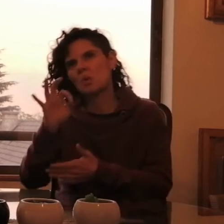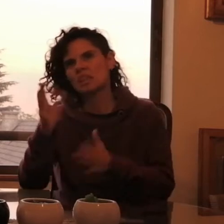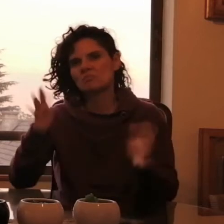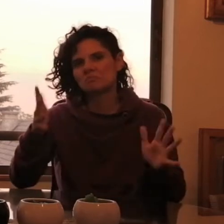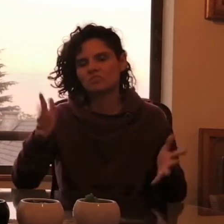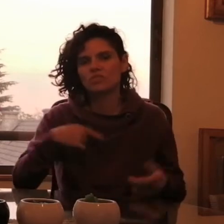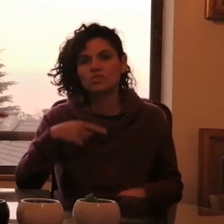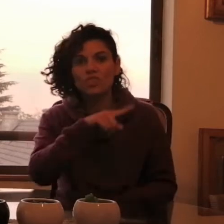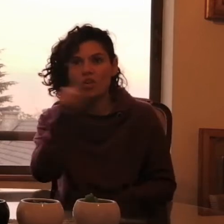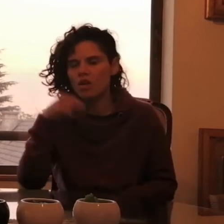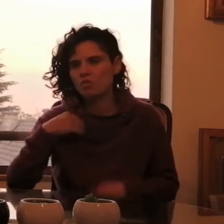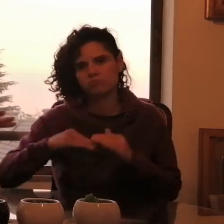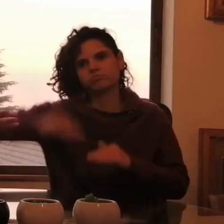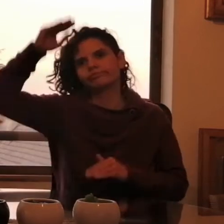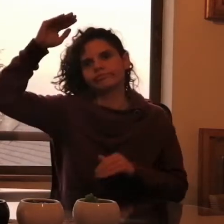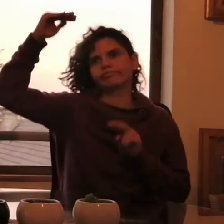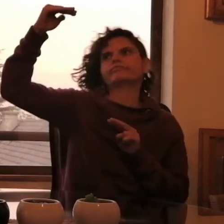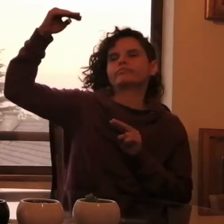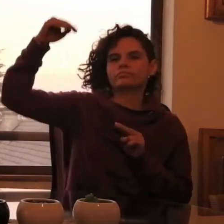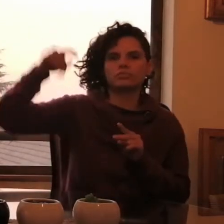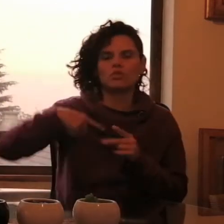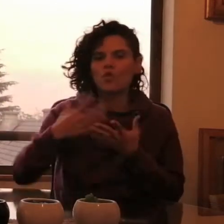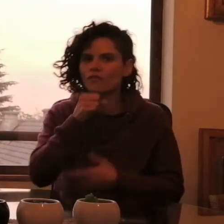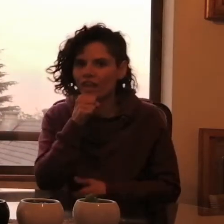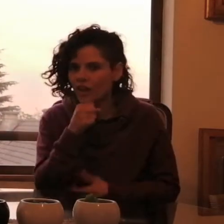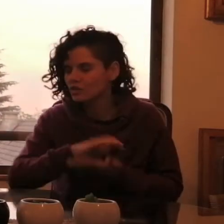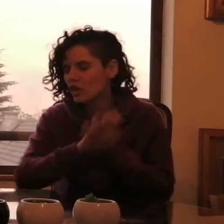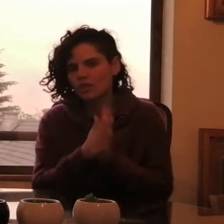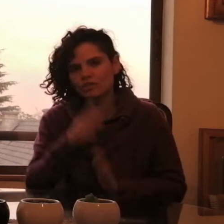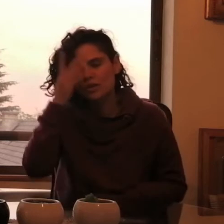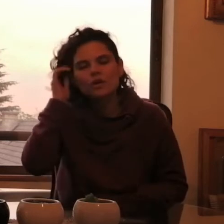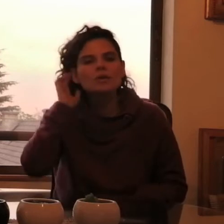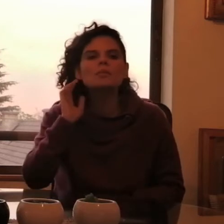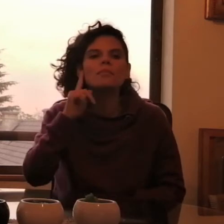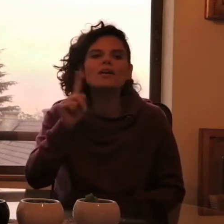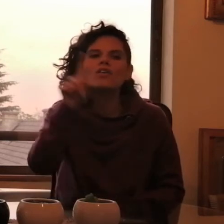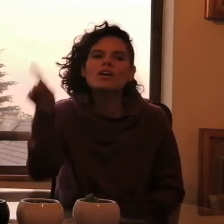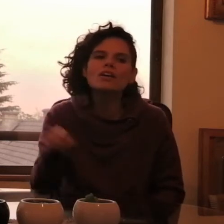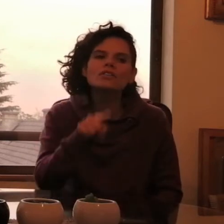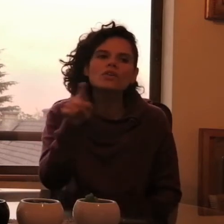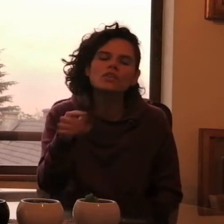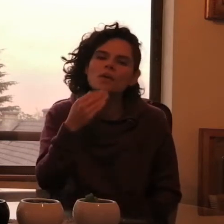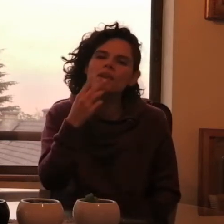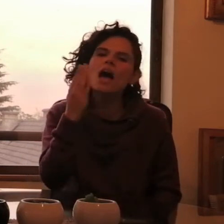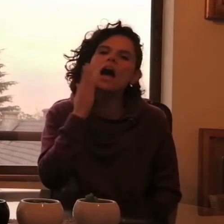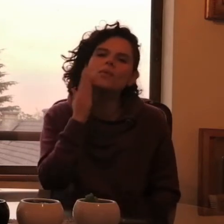eran todos súper mayores, super viejos todos, pero eran muy amorosos muy cercanos